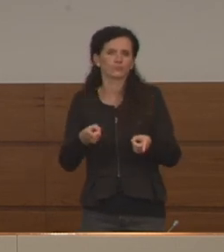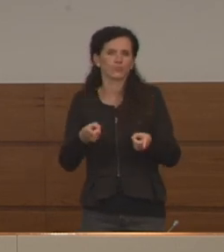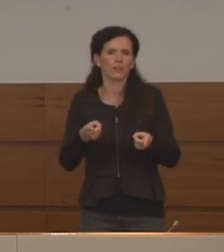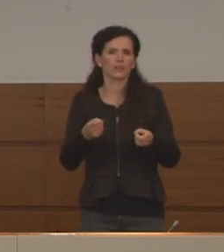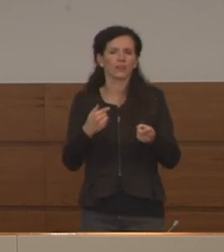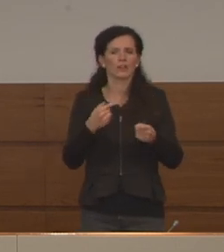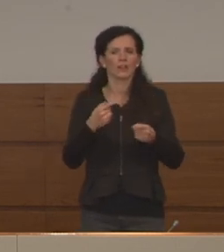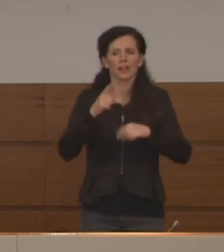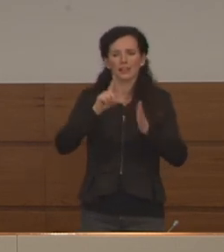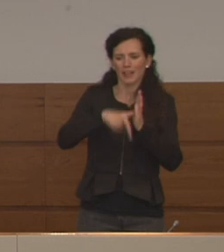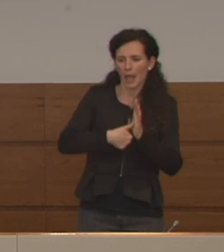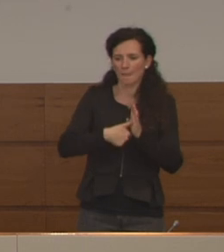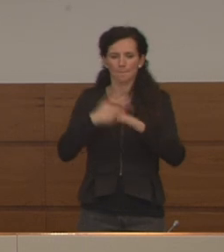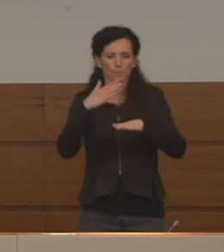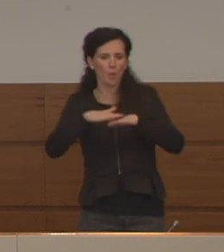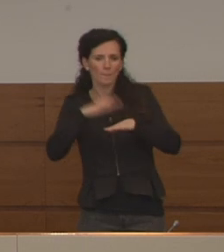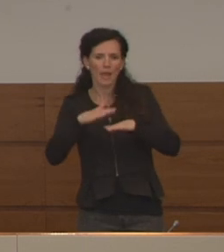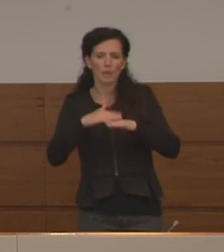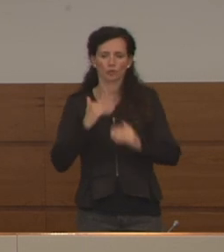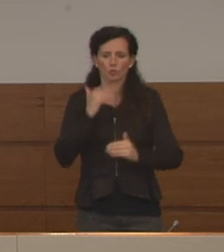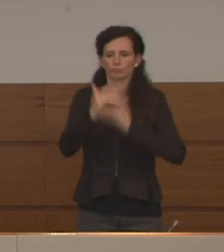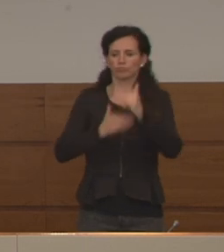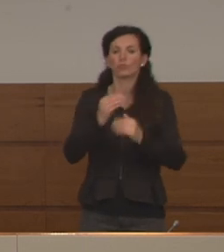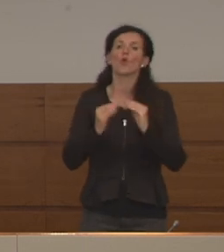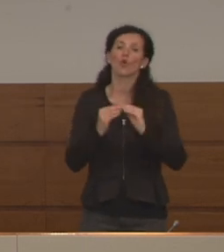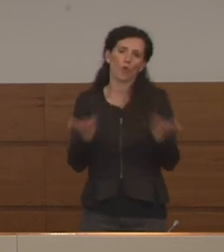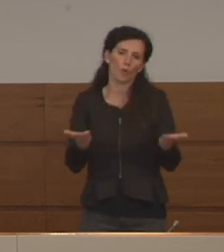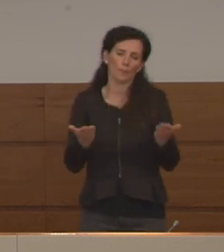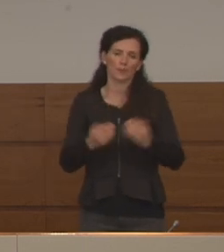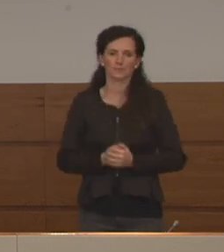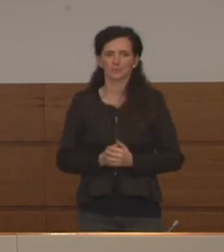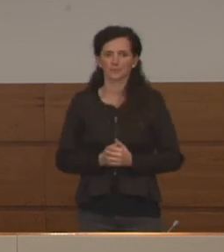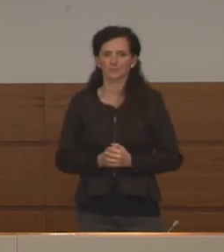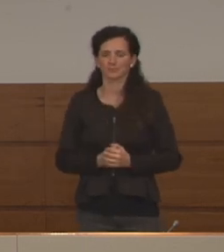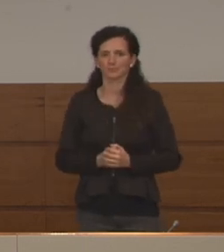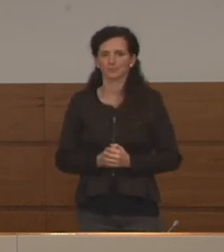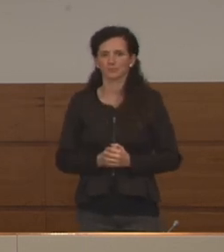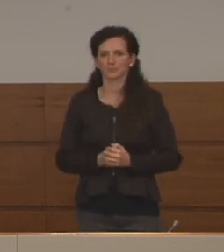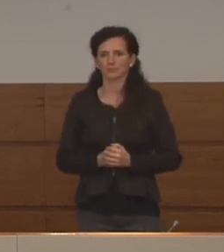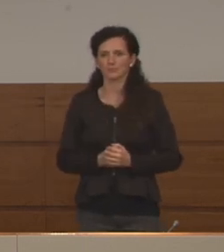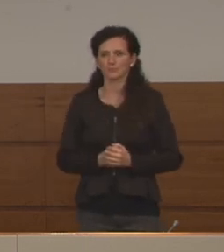cronologia, metodo e progressione. Stiamo cercando di fare questa